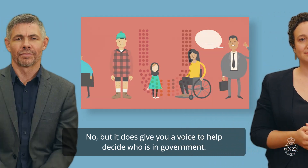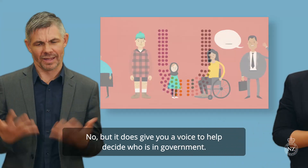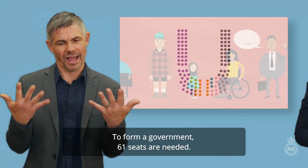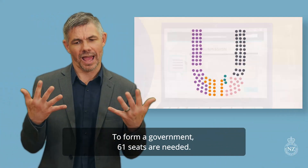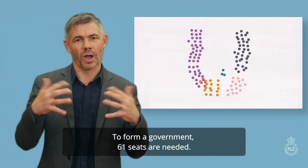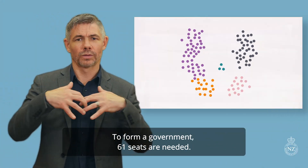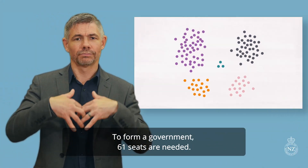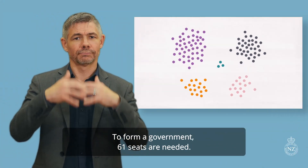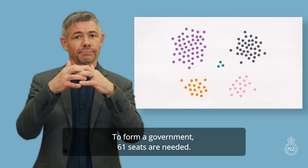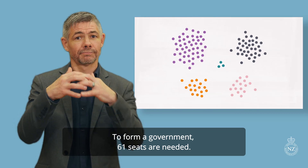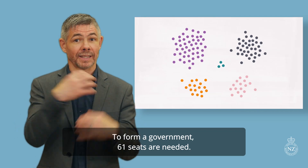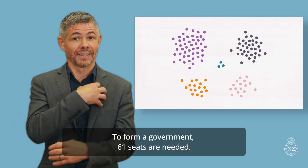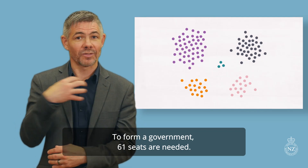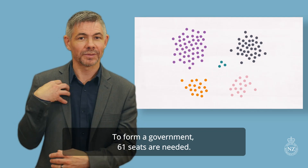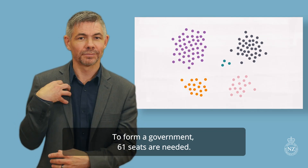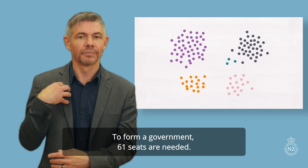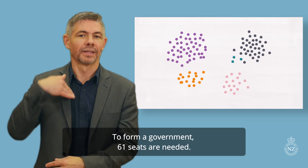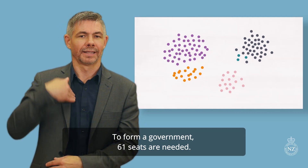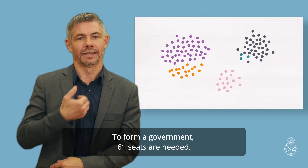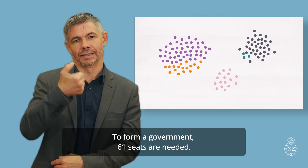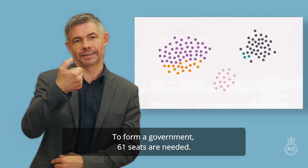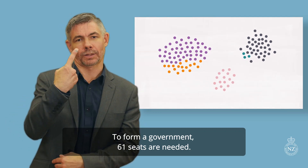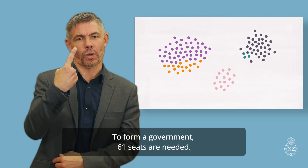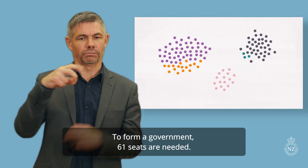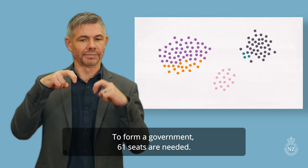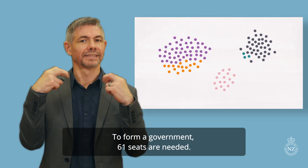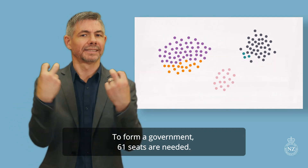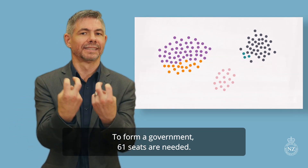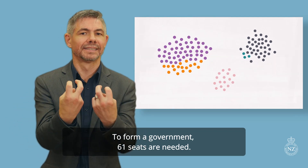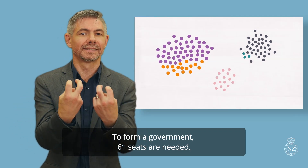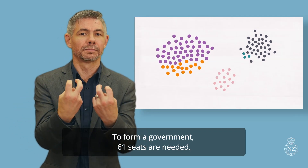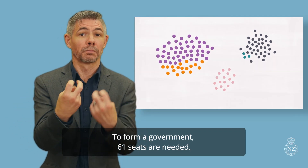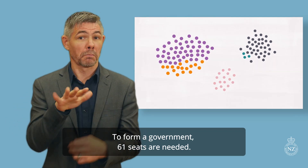Me 61 rawa ngā tūru e tū ai he kāwanatanga.